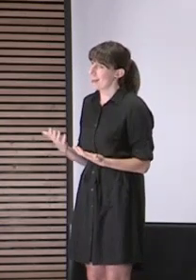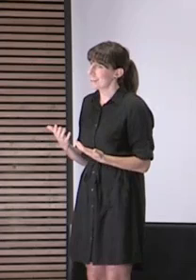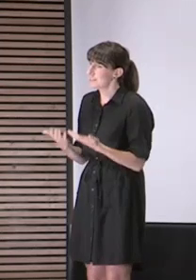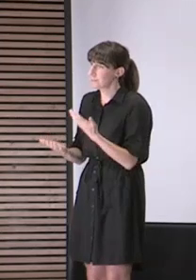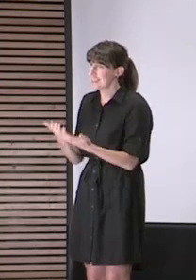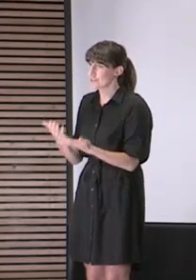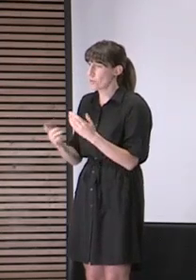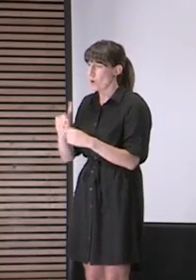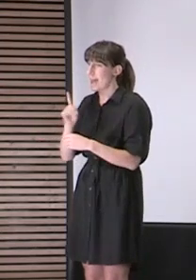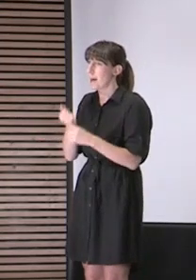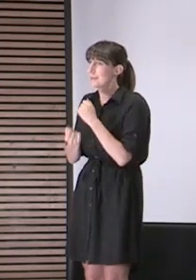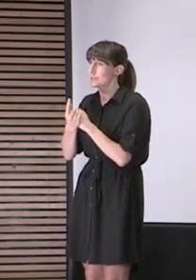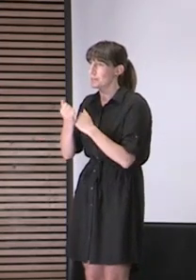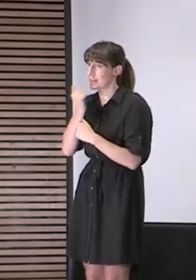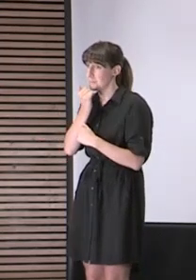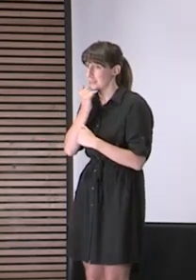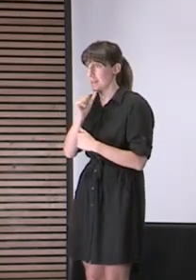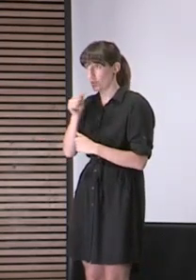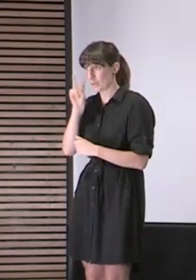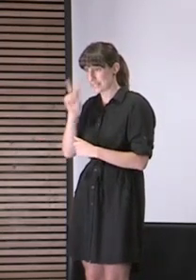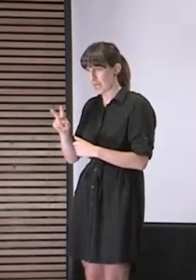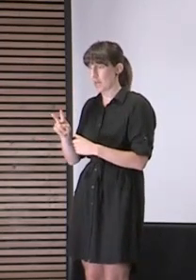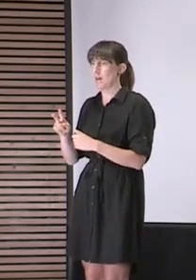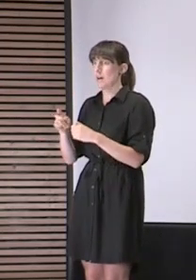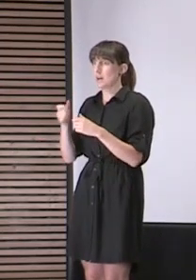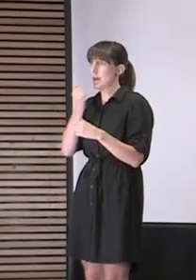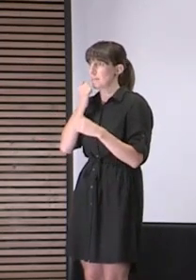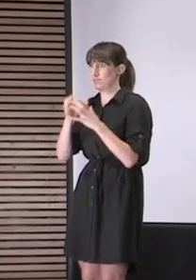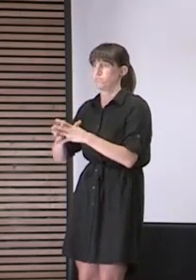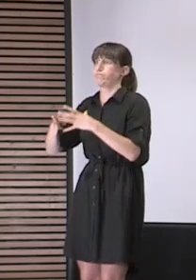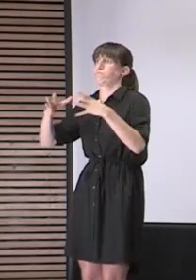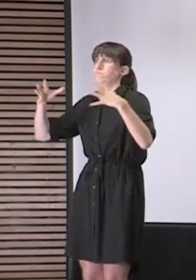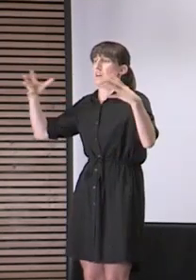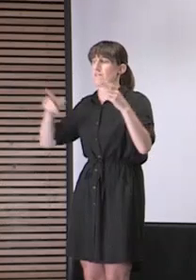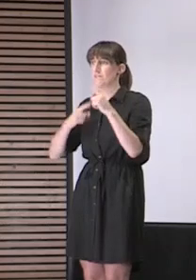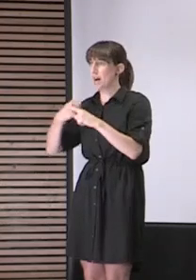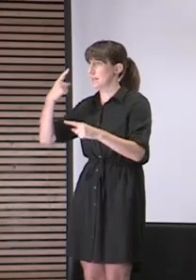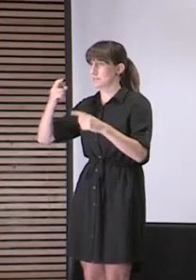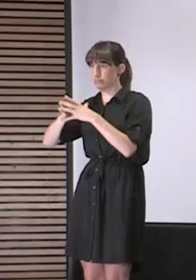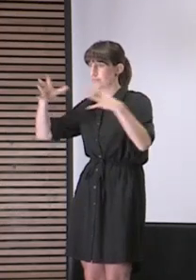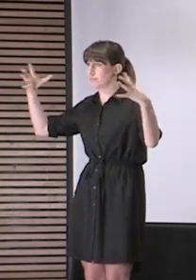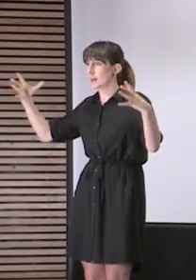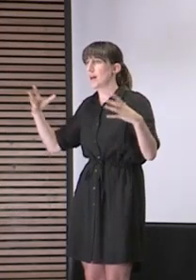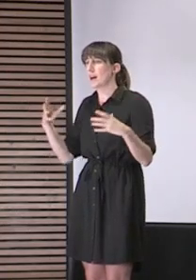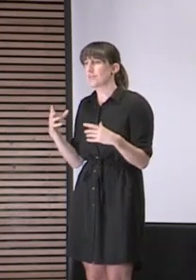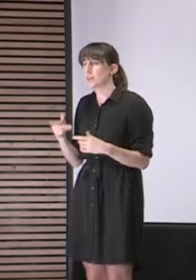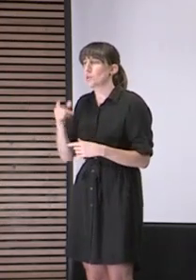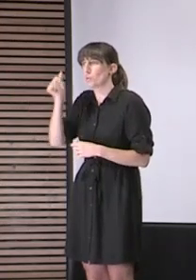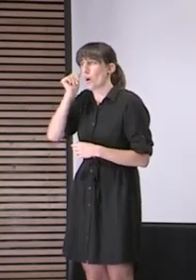¿No sabe si se levantarán o